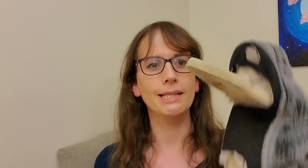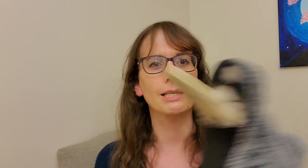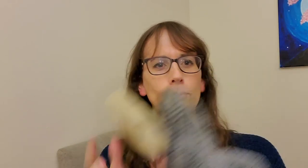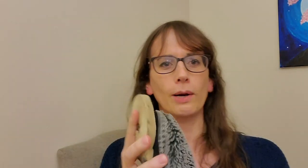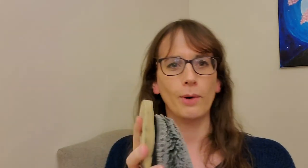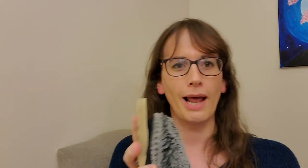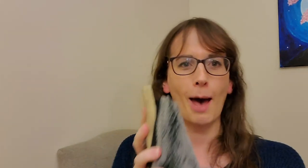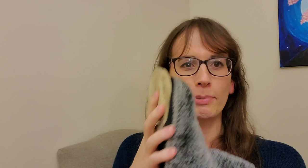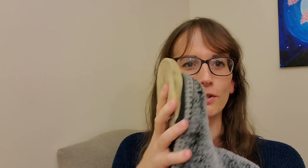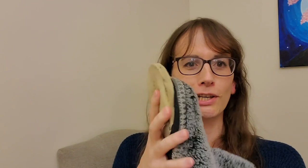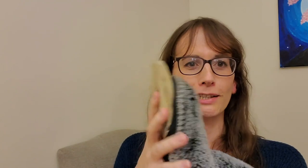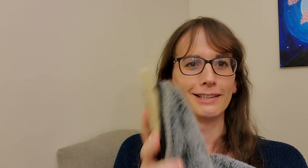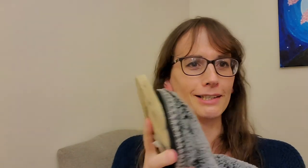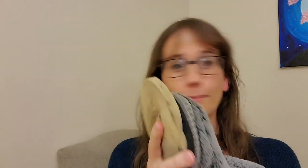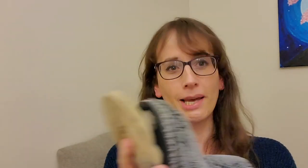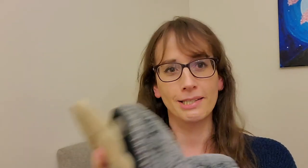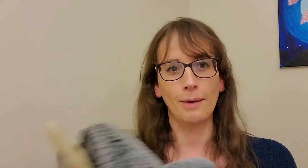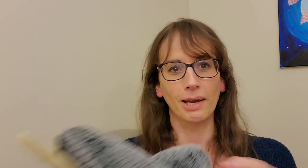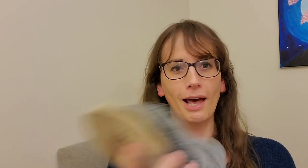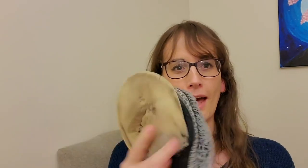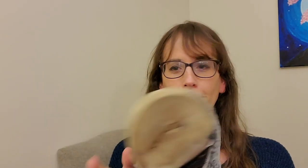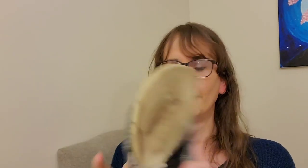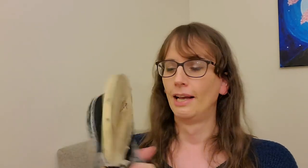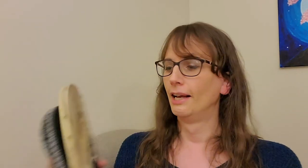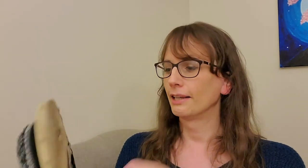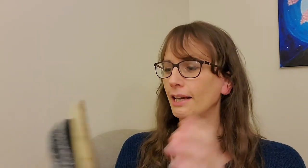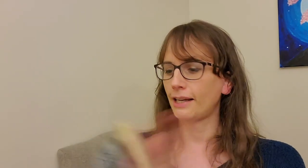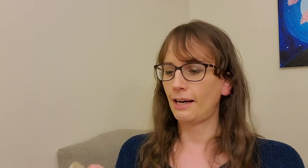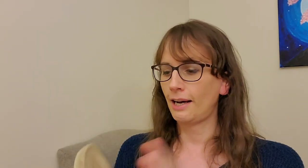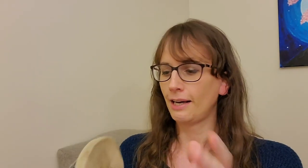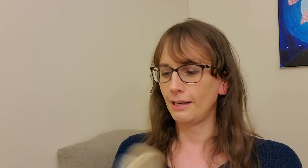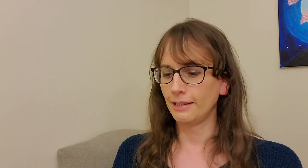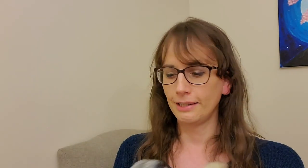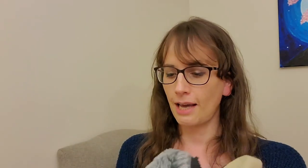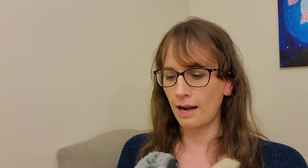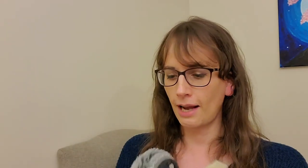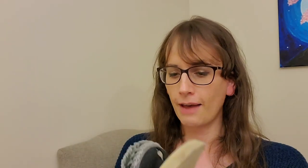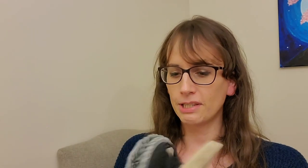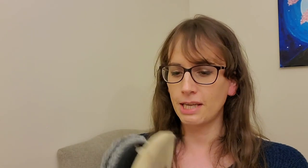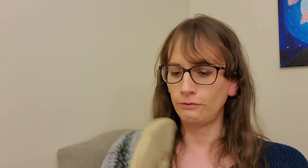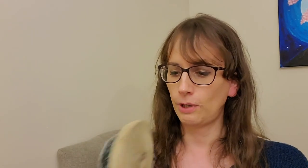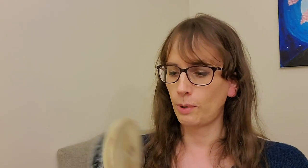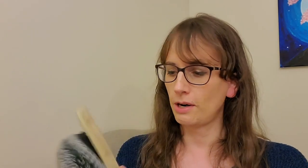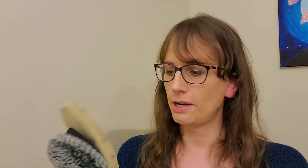Pero esto es lo que sucedió durante la pandemia. Como si tuviera el mismo calzado